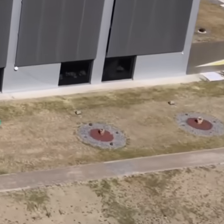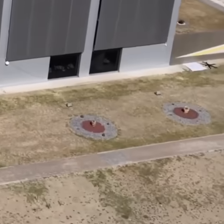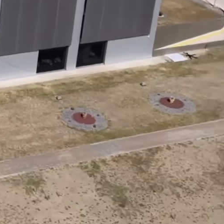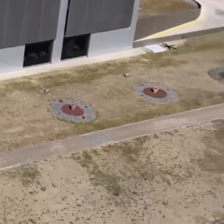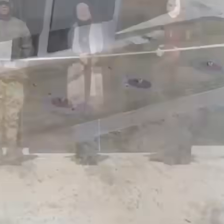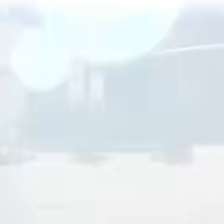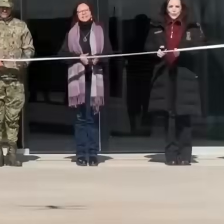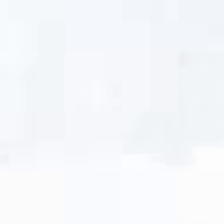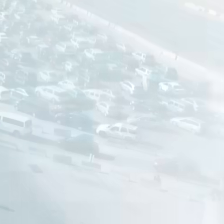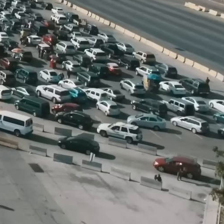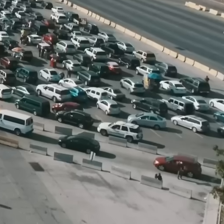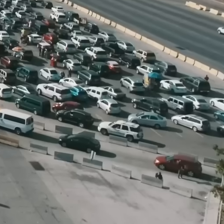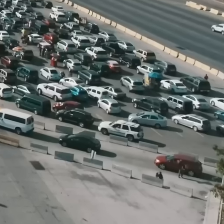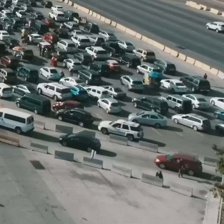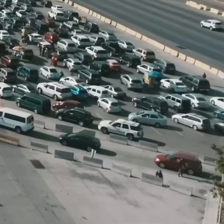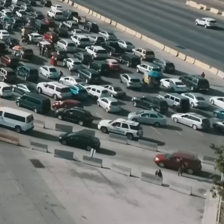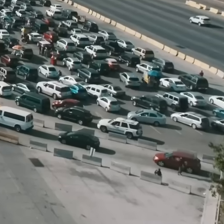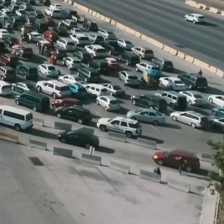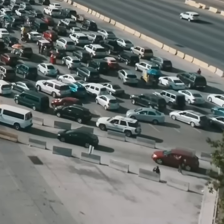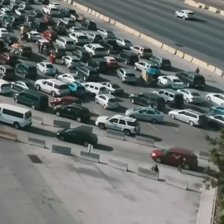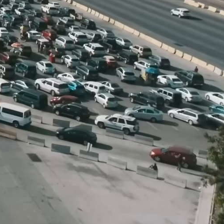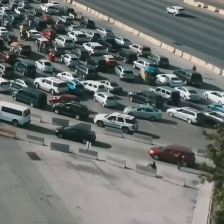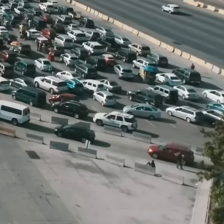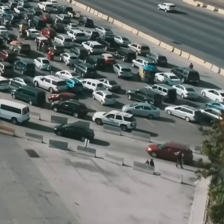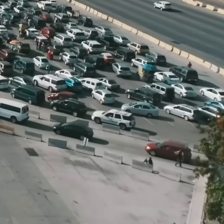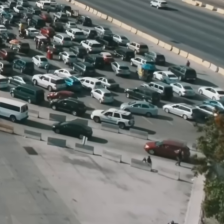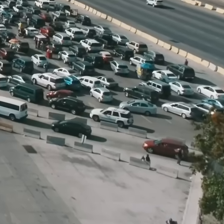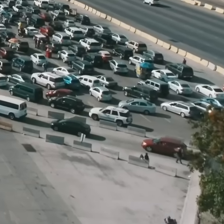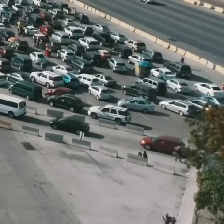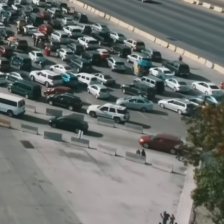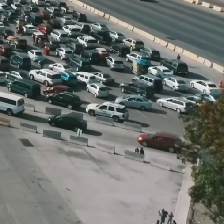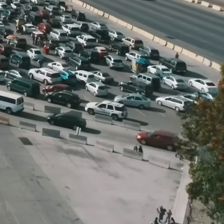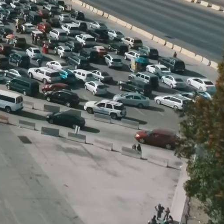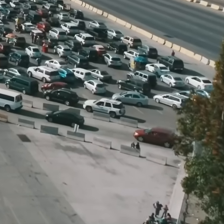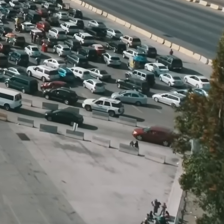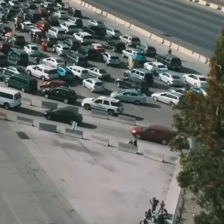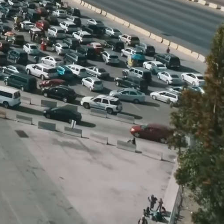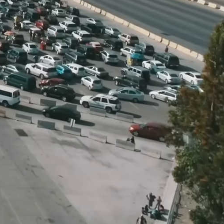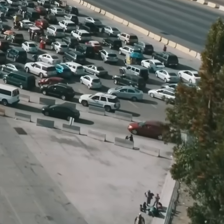frontera en el olvido y la burocracia, hoy se materializa ante nuestros ojos. Hemos dejado